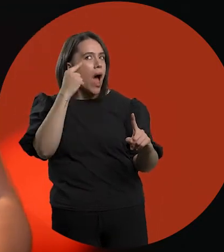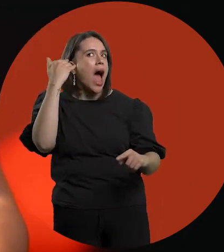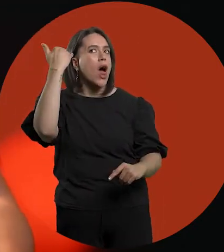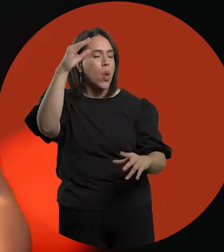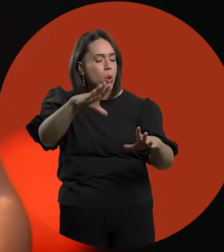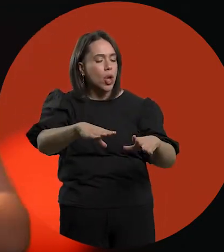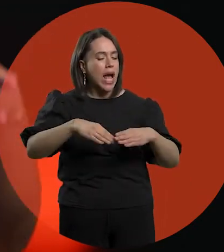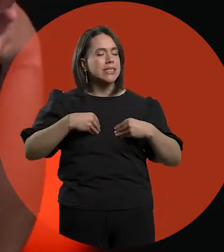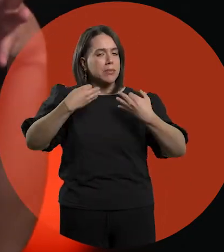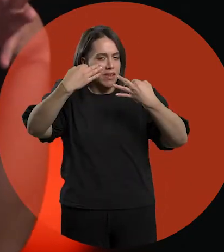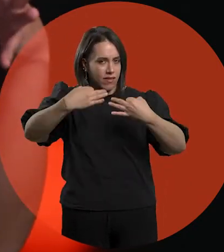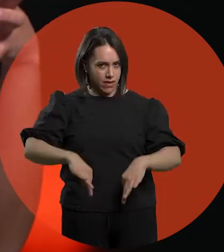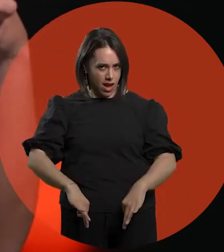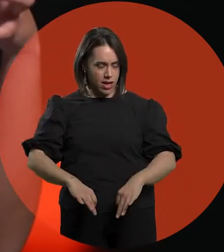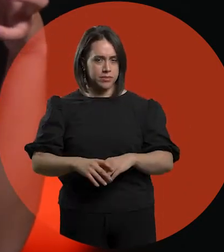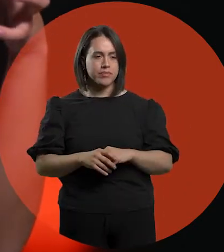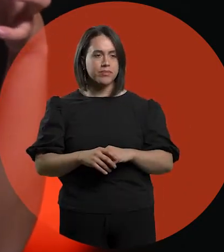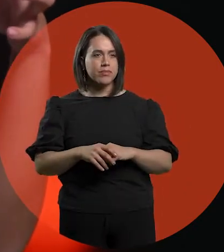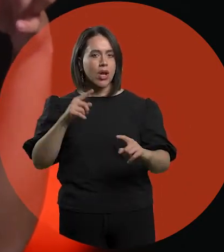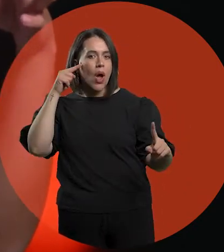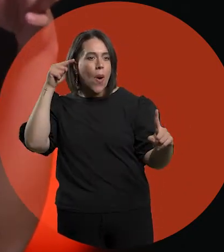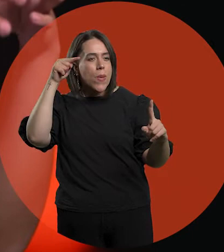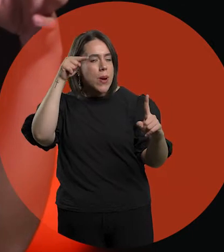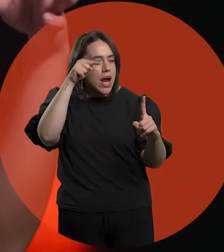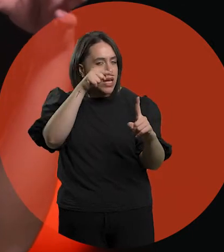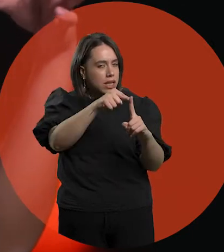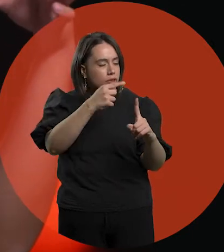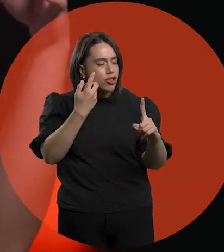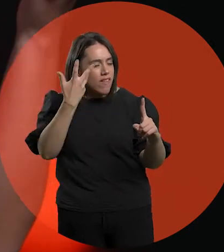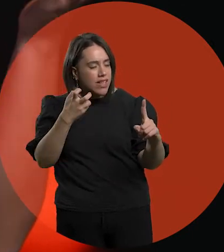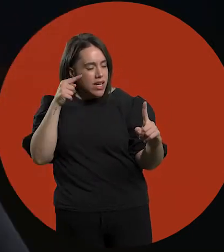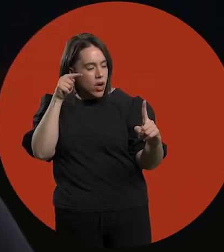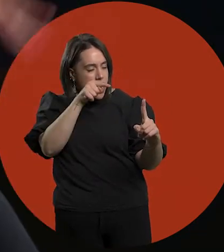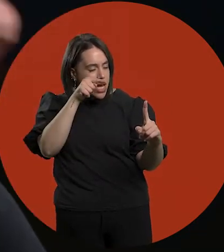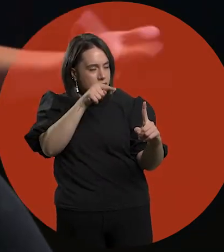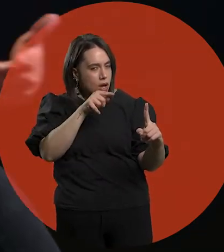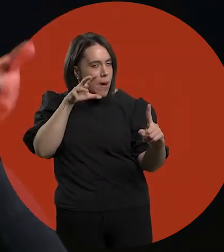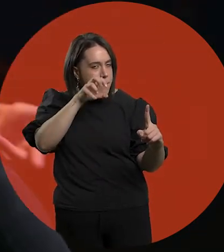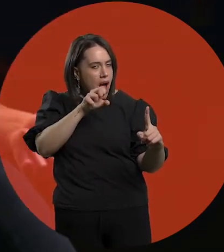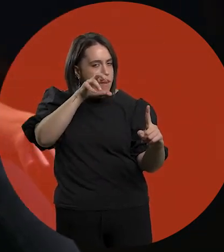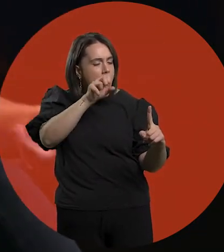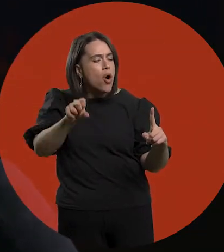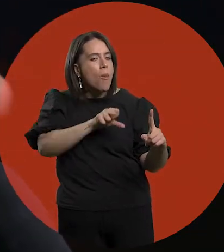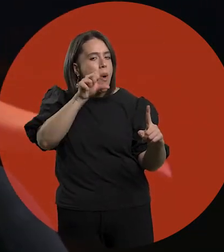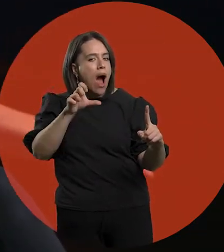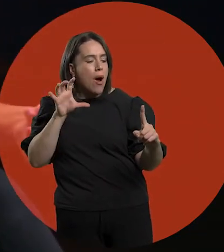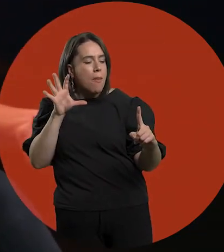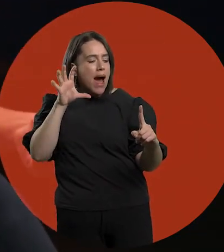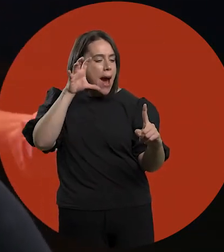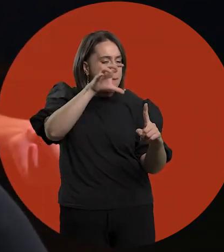Tener esos objetivos. ¿A qué querés llegar, cómo podés llegar y cómo lo vas a lograr?